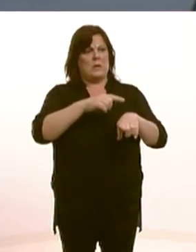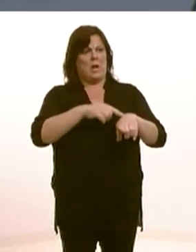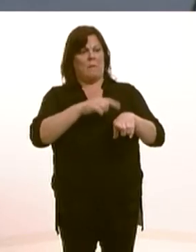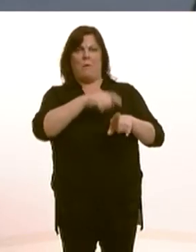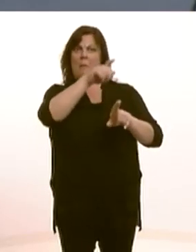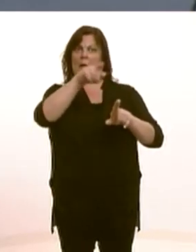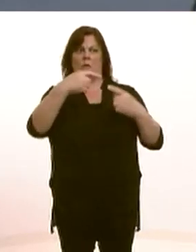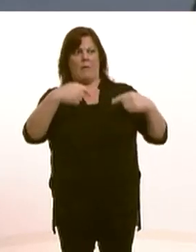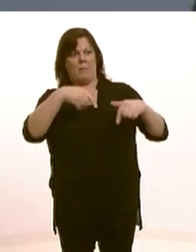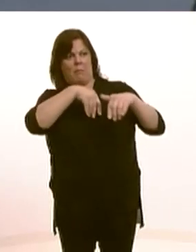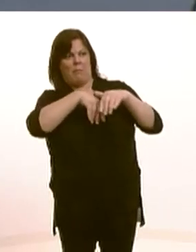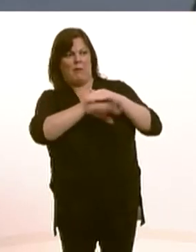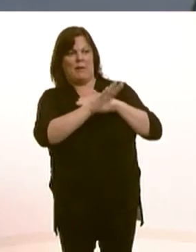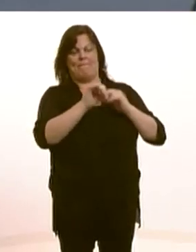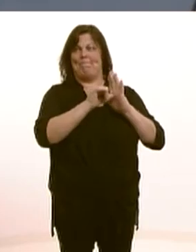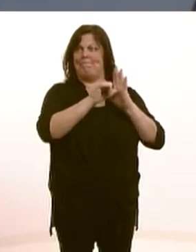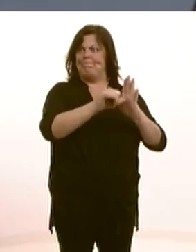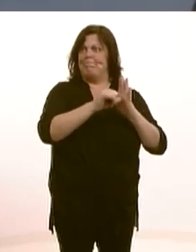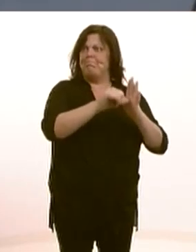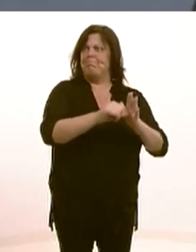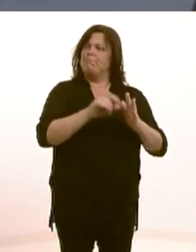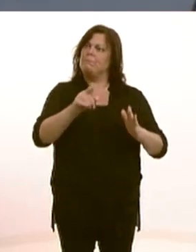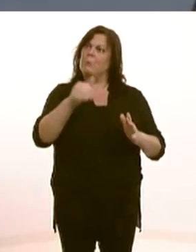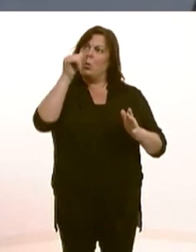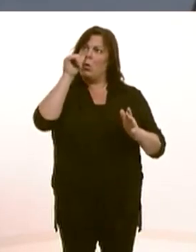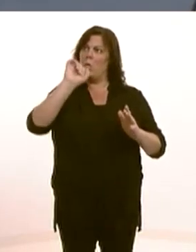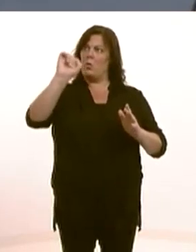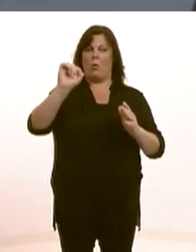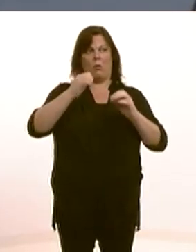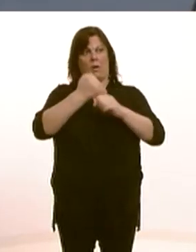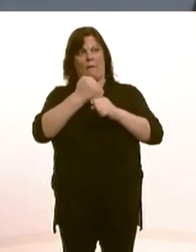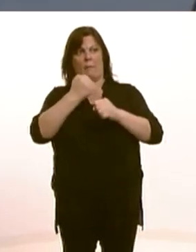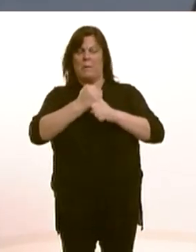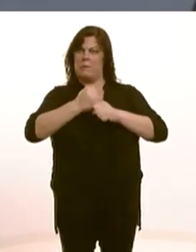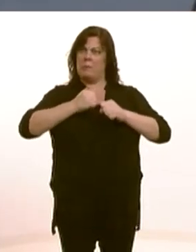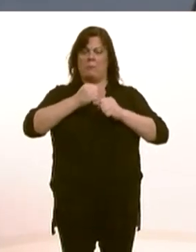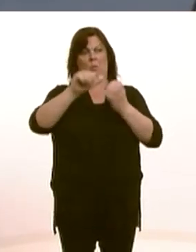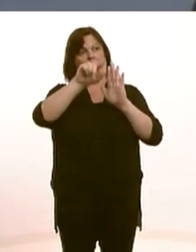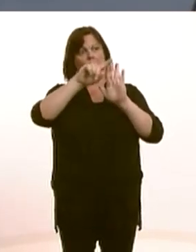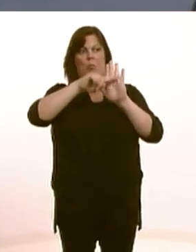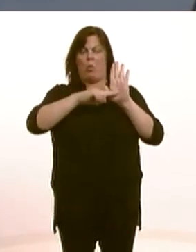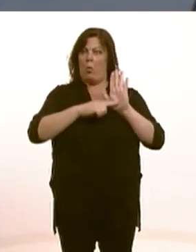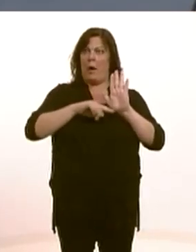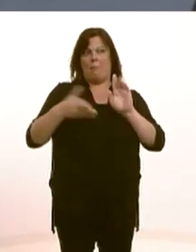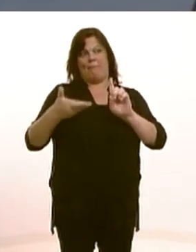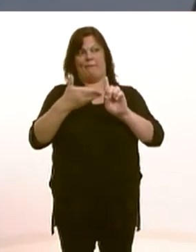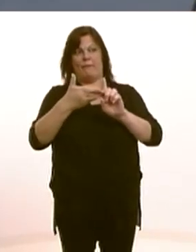O ystyried bod rhaglen lywodraethu eich Llywodraeth yn ymrwymo i barhau i wella mynediad ar feddygfeydd,